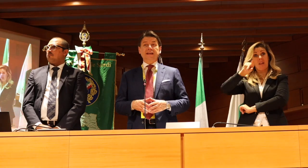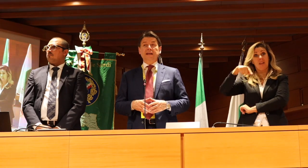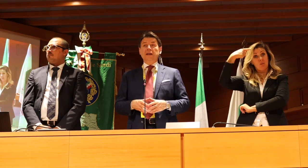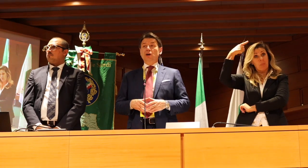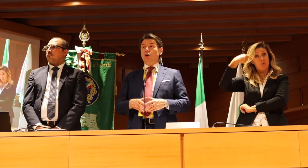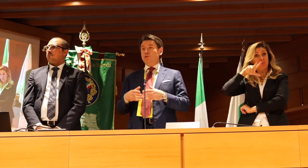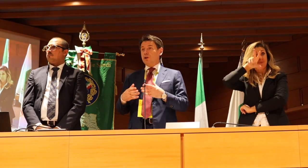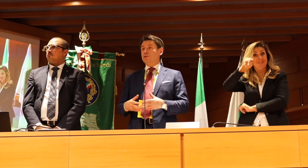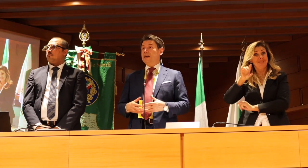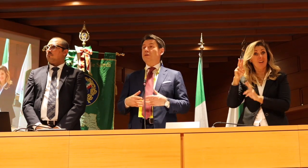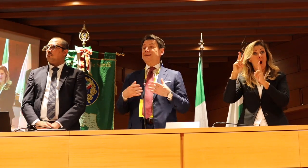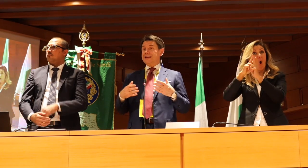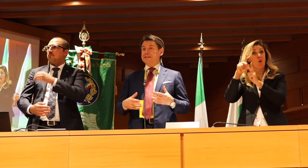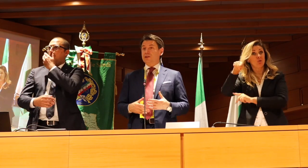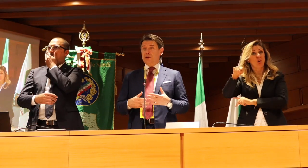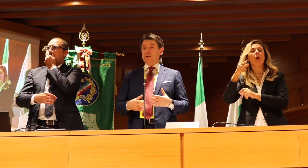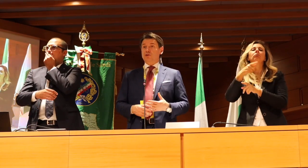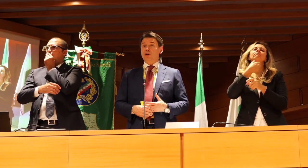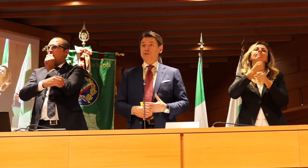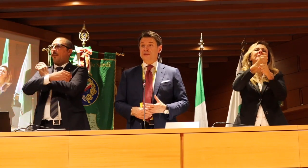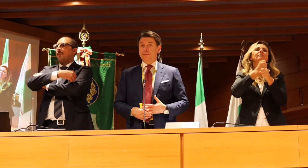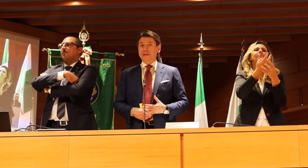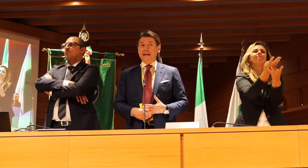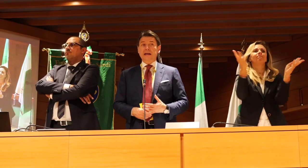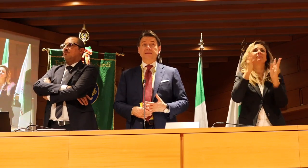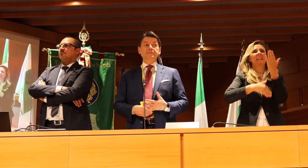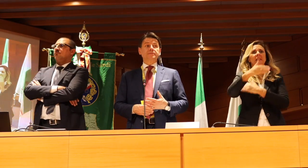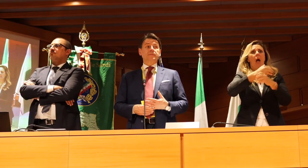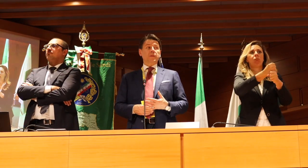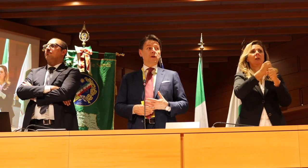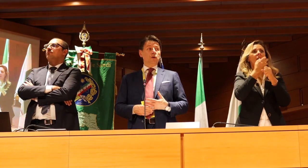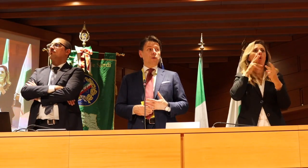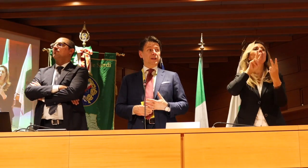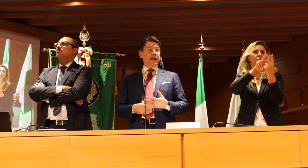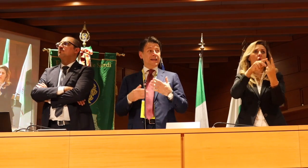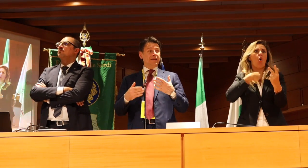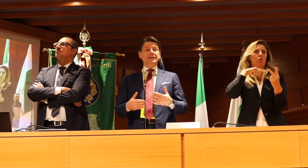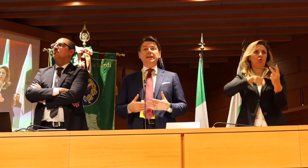Come ricordato dal Presidente, ho voluto incontrare una delegazione di persone con disabilità, dove eravate